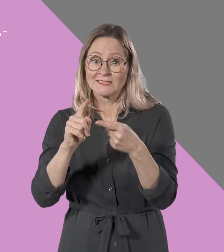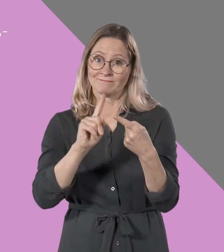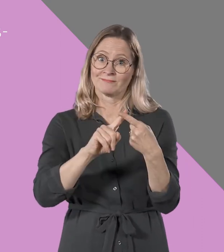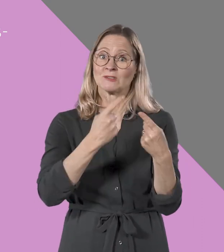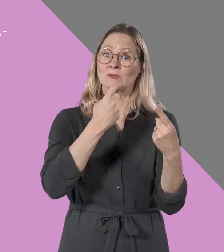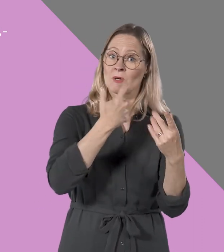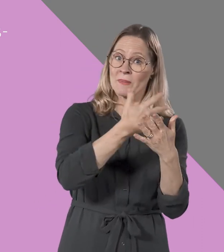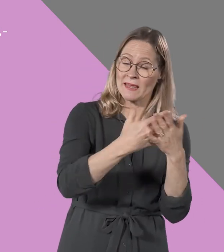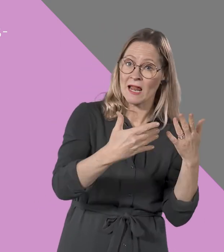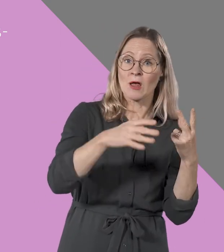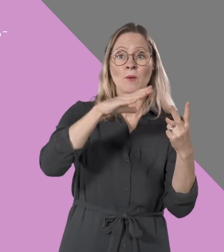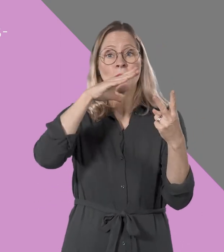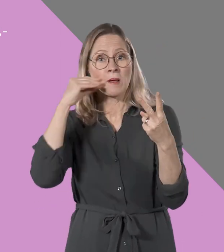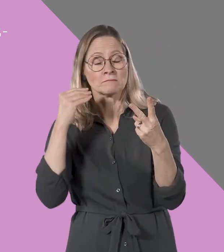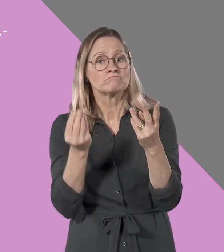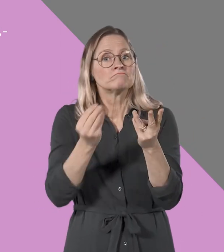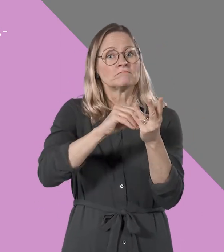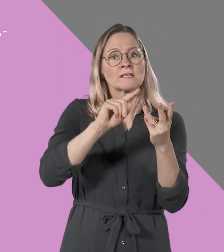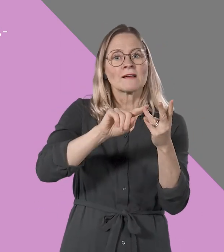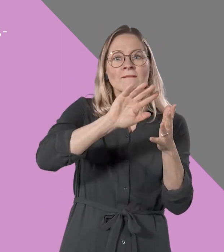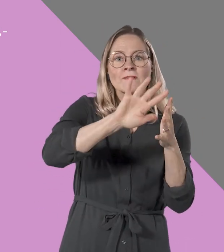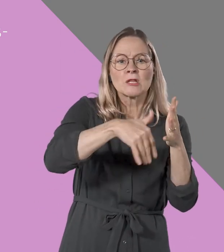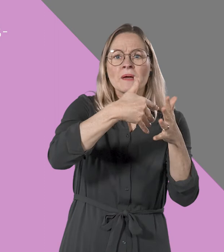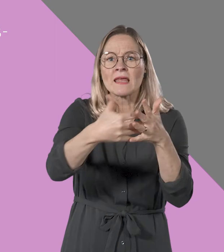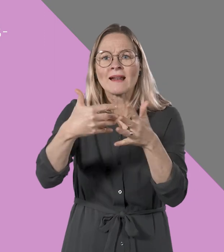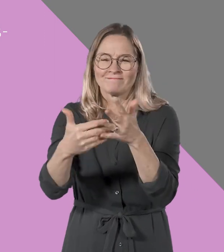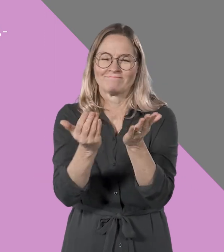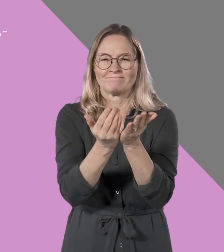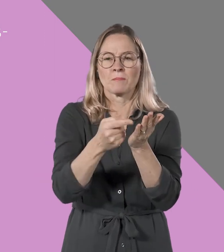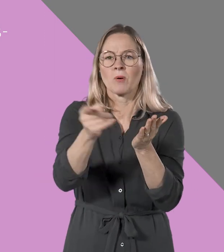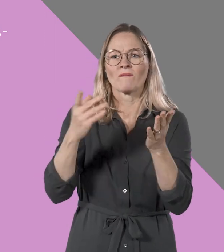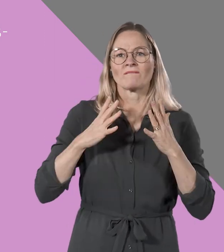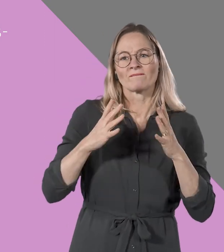suomen ja ruotsin kielen lisäksi viittomakielten kaltaisten -